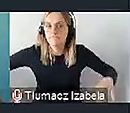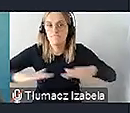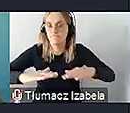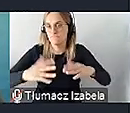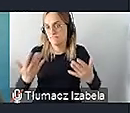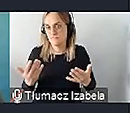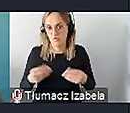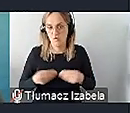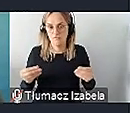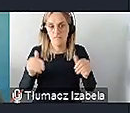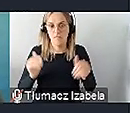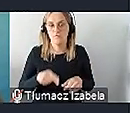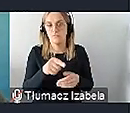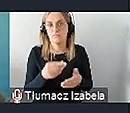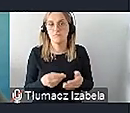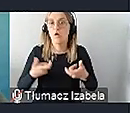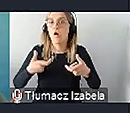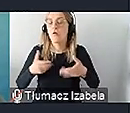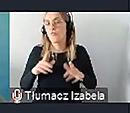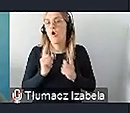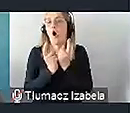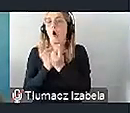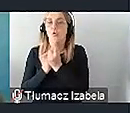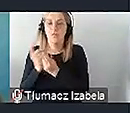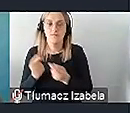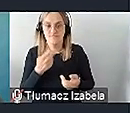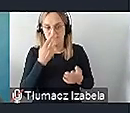Wtedy możemy wpisać słowo "ogrodnik" i przedstawić lidera w taki sposób.